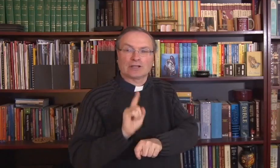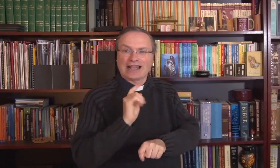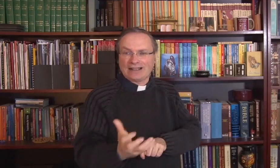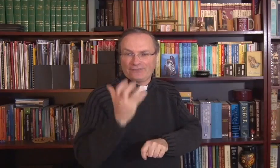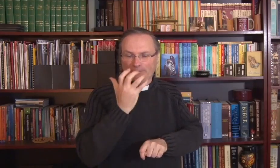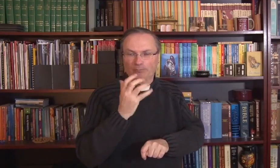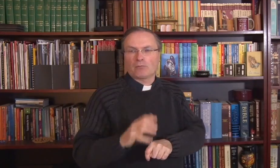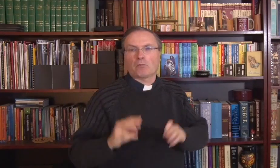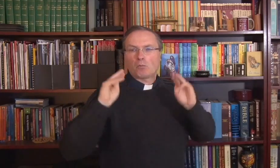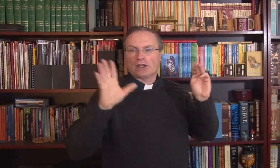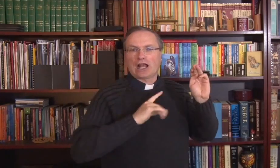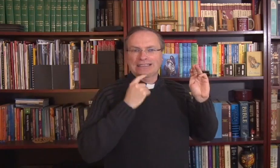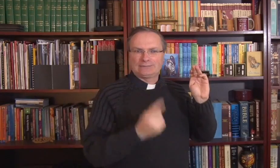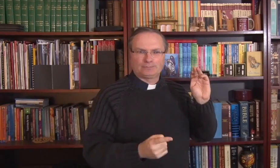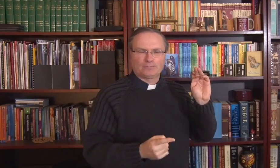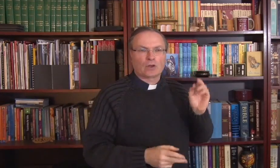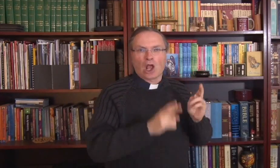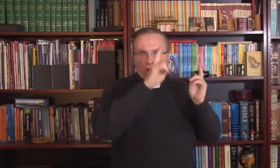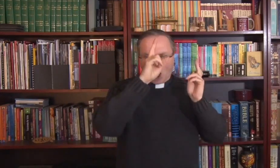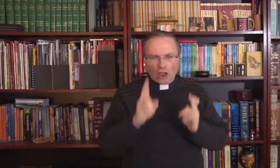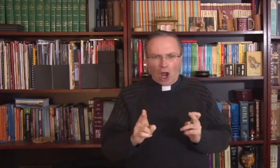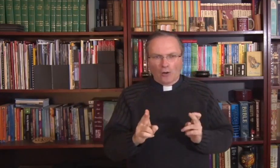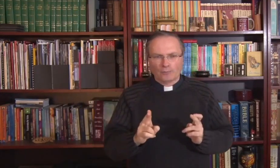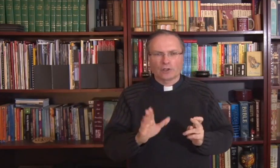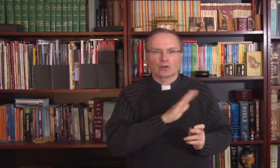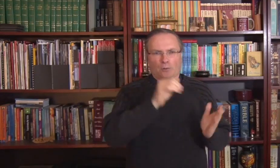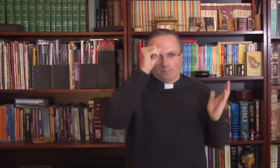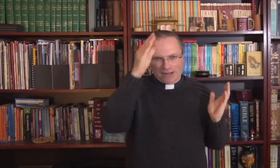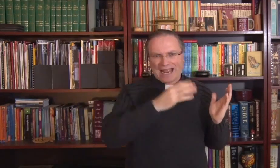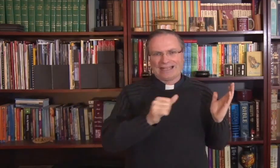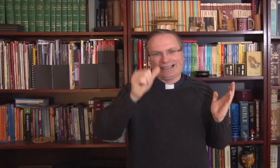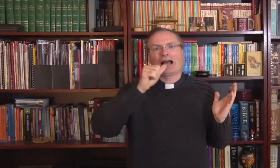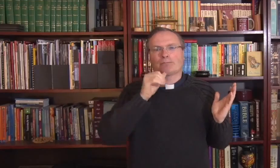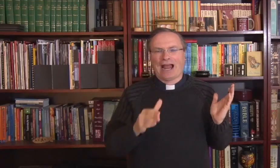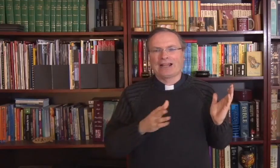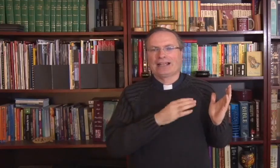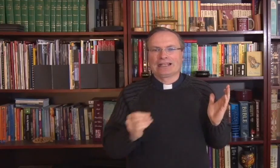En effet, Moïse a dit: Honore ton père et ta mère et: